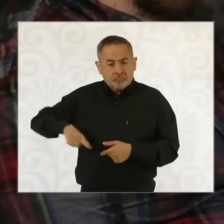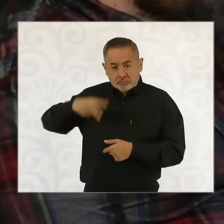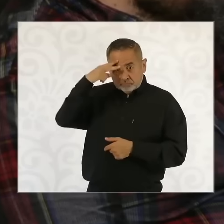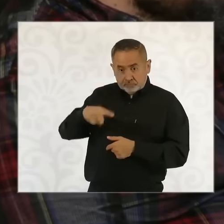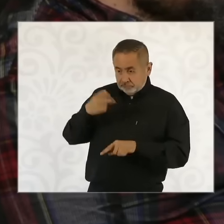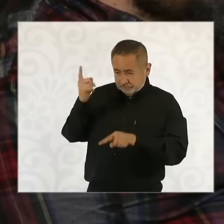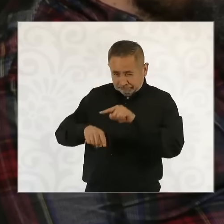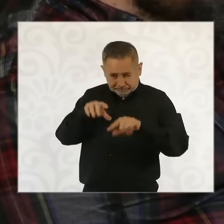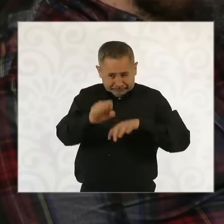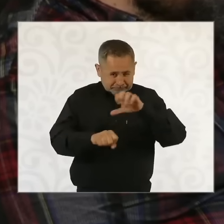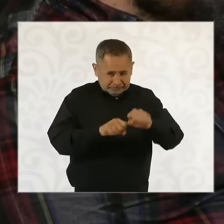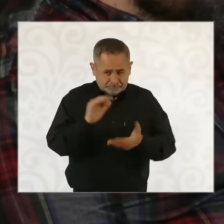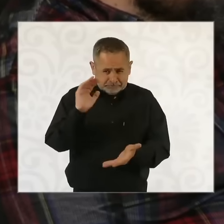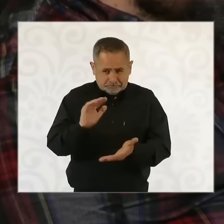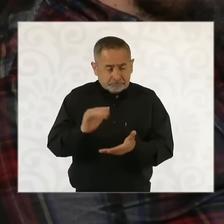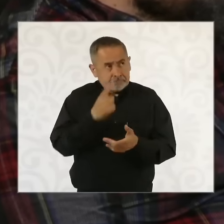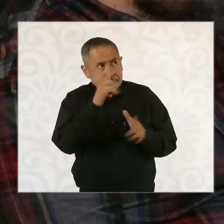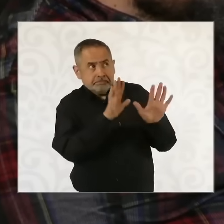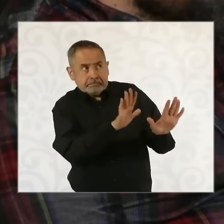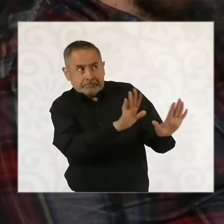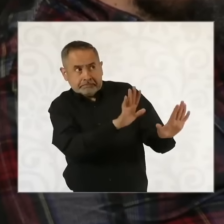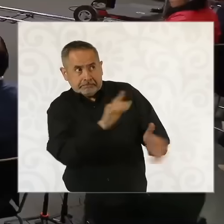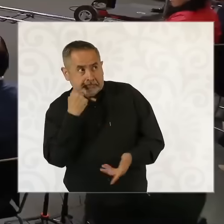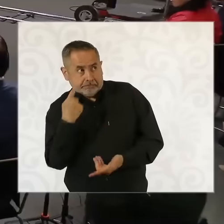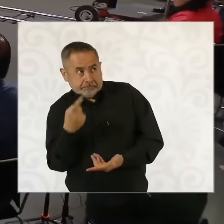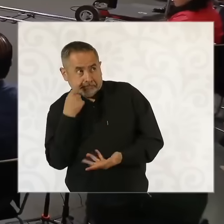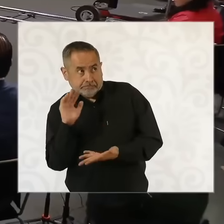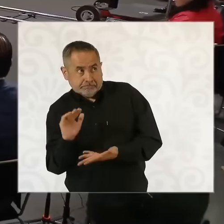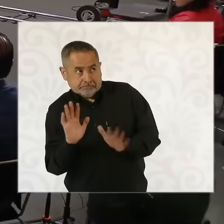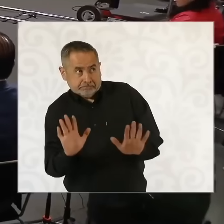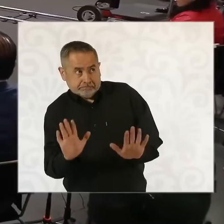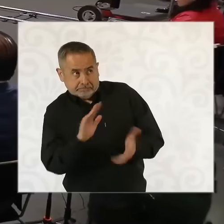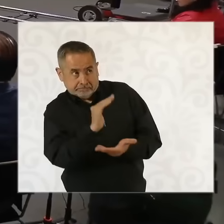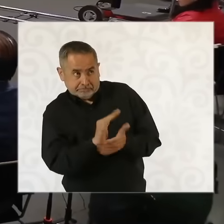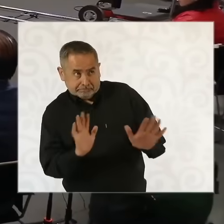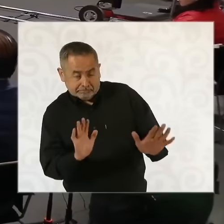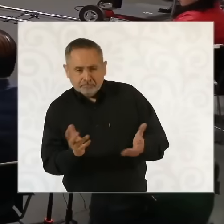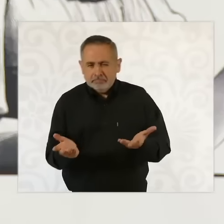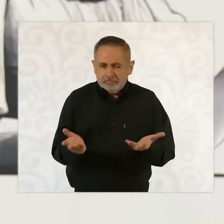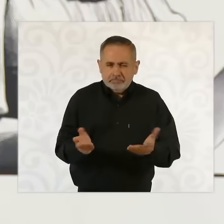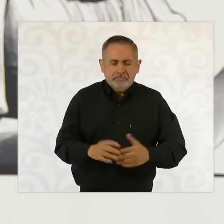carteles es un intento de apaciguar al presidente Trump es su pregunta